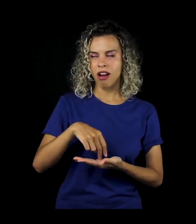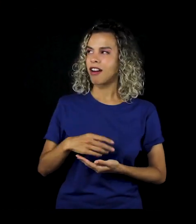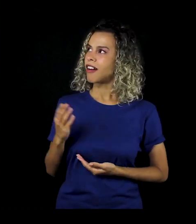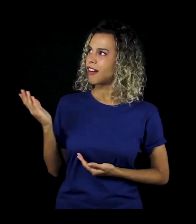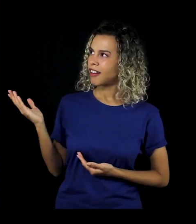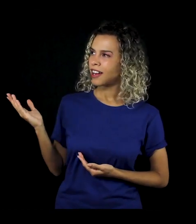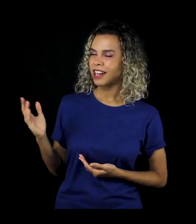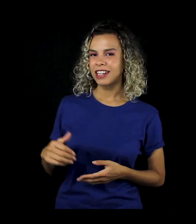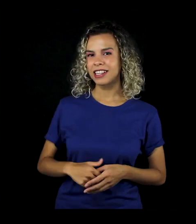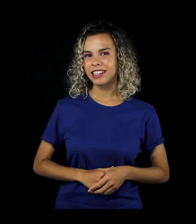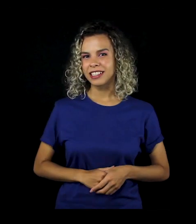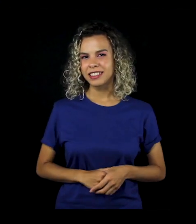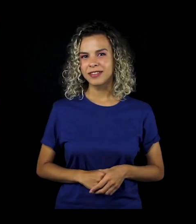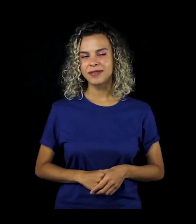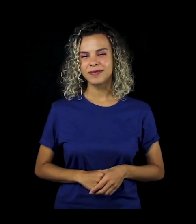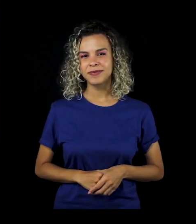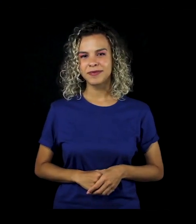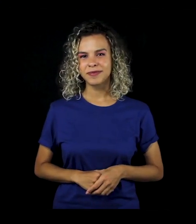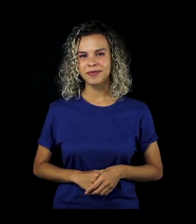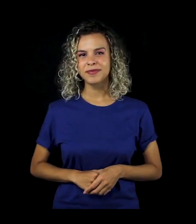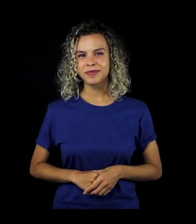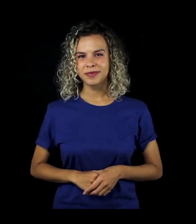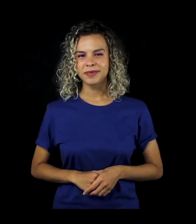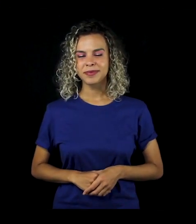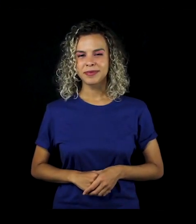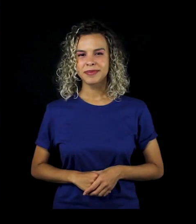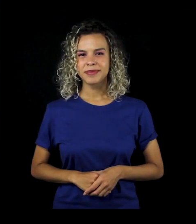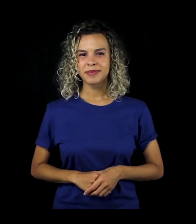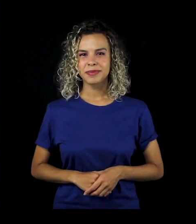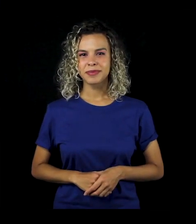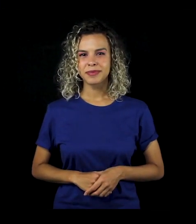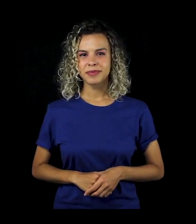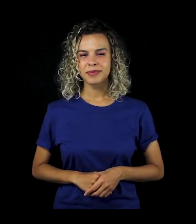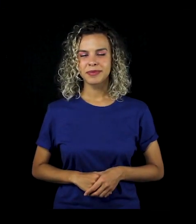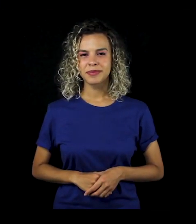Vai, volta e pula para a frente.